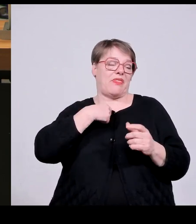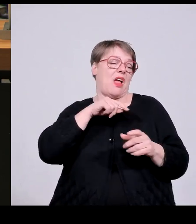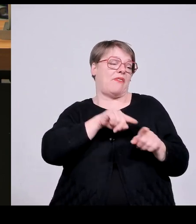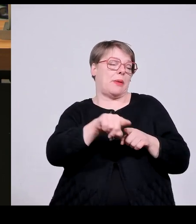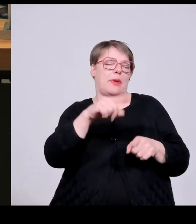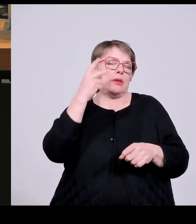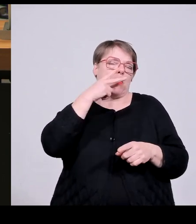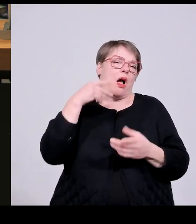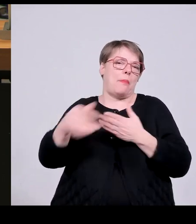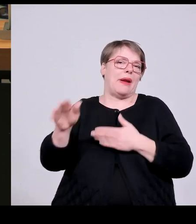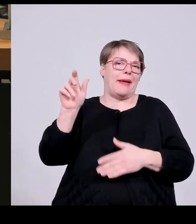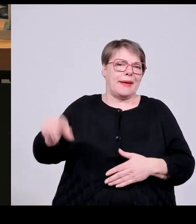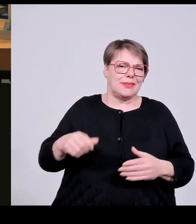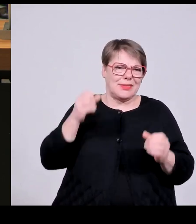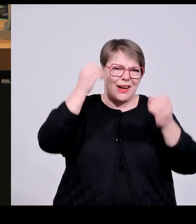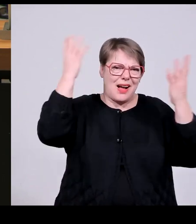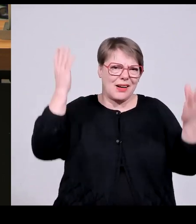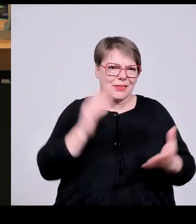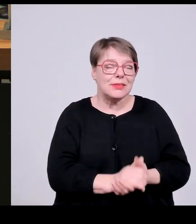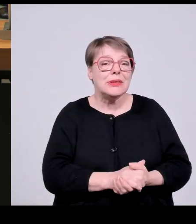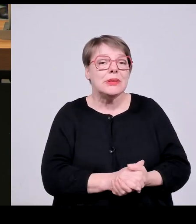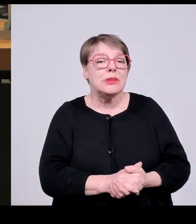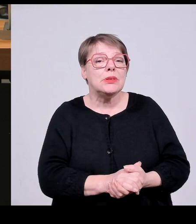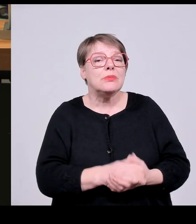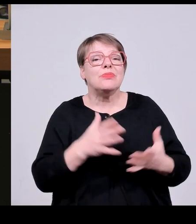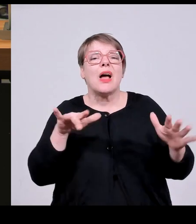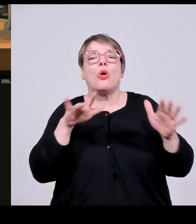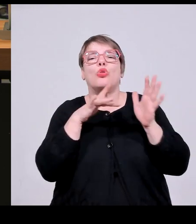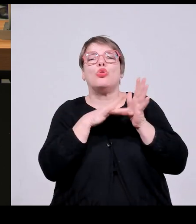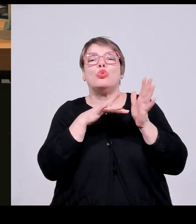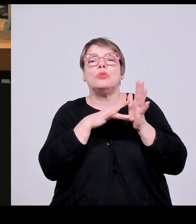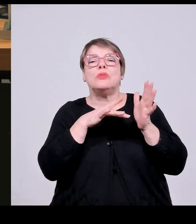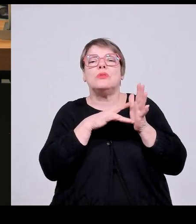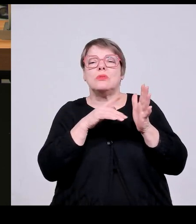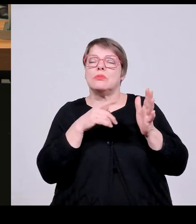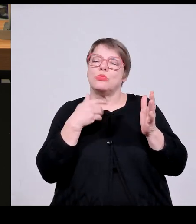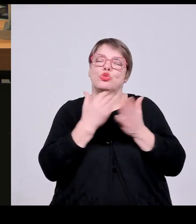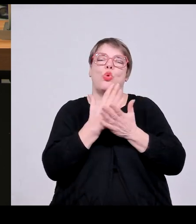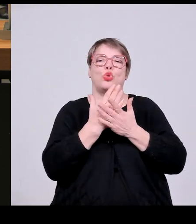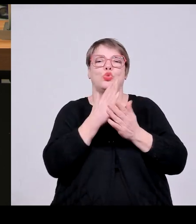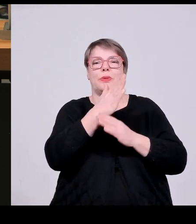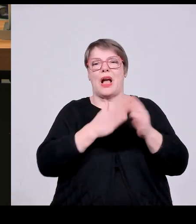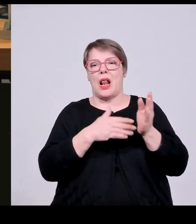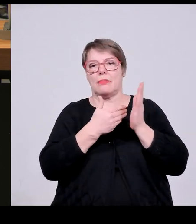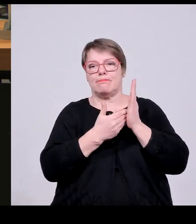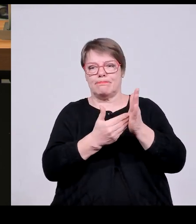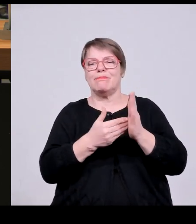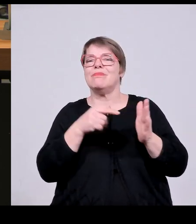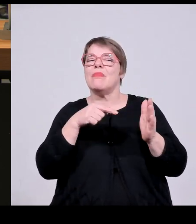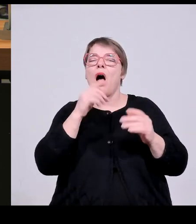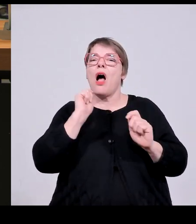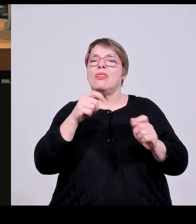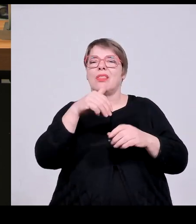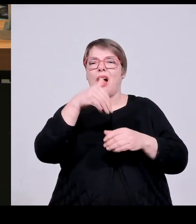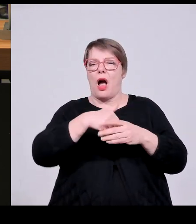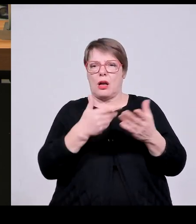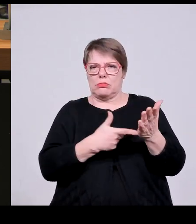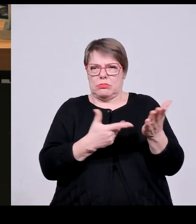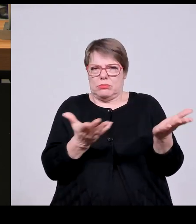Zielerreichung und wirft mehr Probleme auf, als er lösen kann. Wir wollen die Kleingärten in der Zukunft